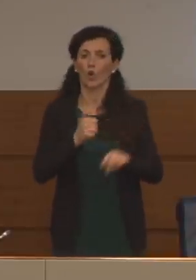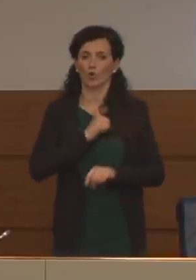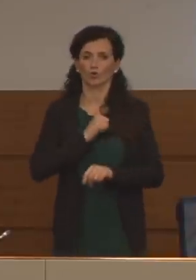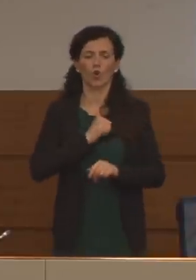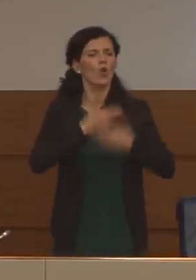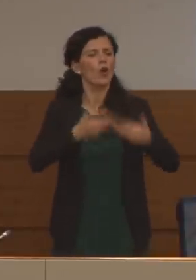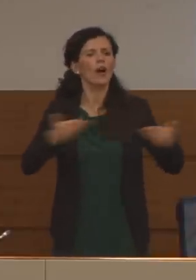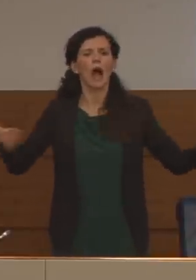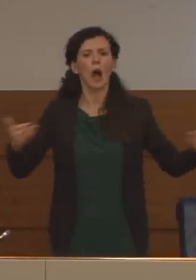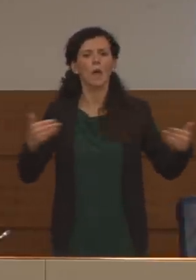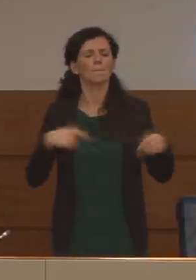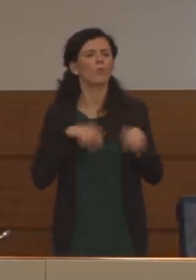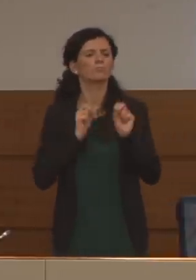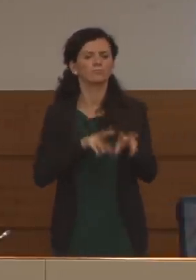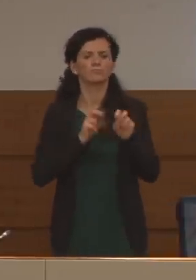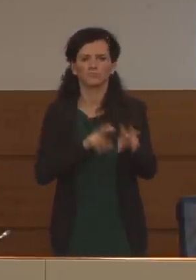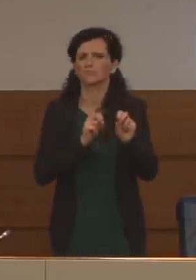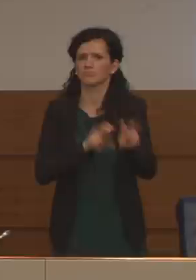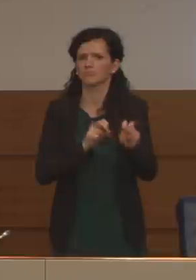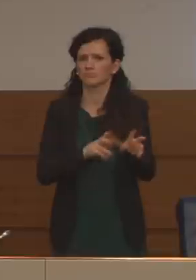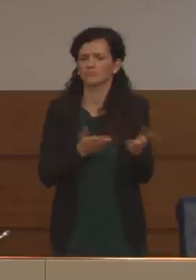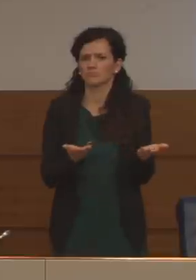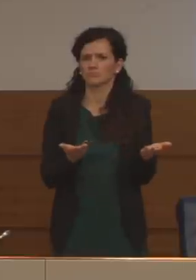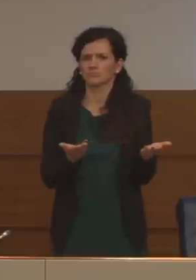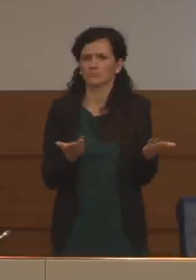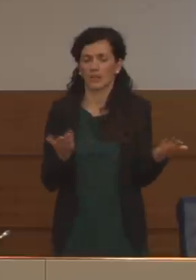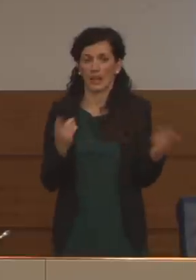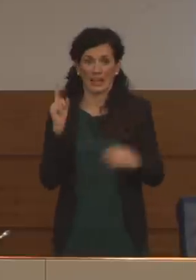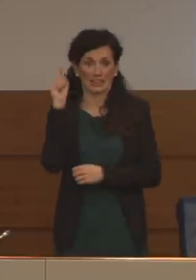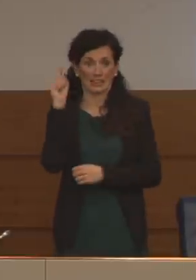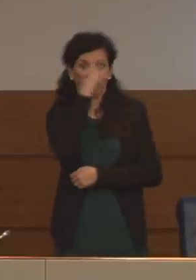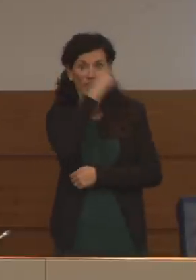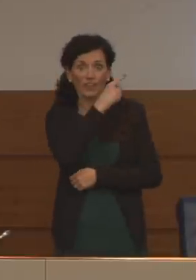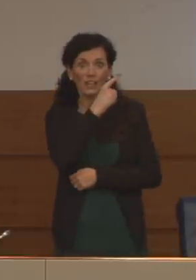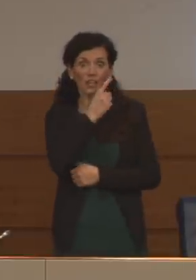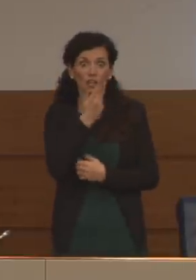campi onestamente pare abbastanza difficile immaginare come possa